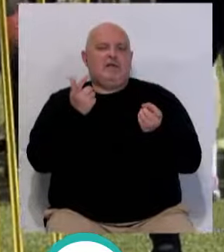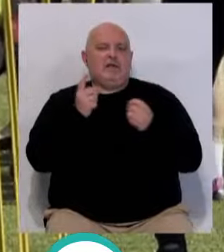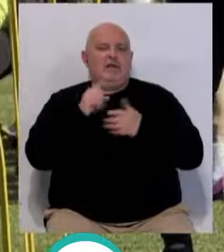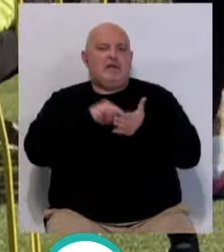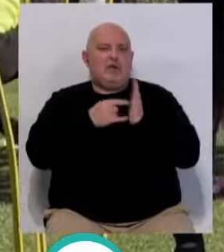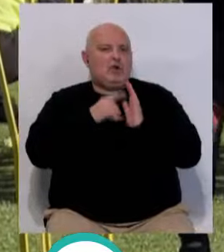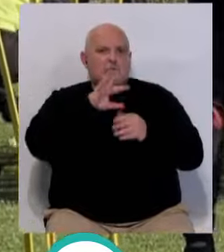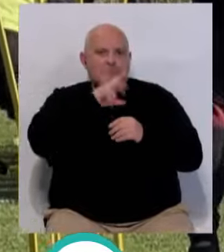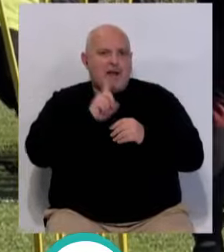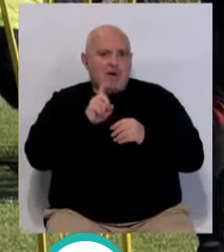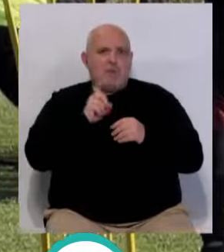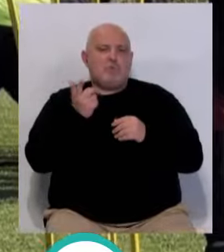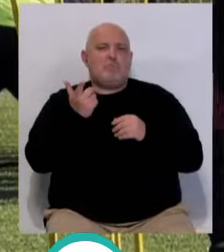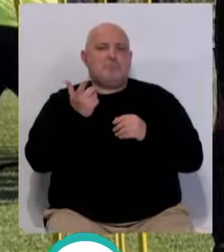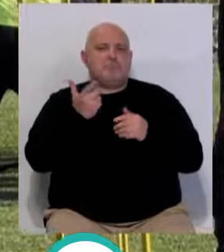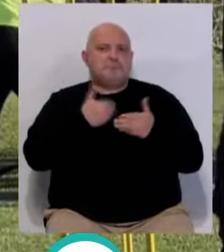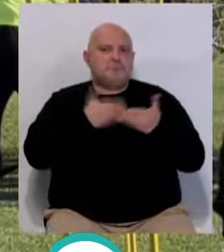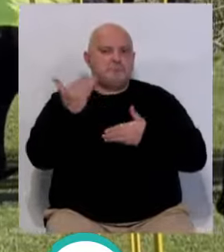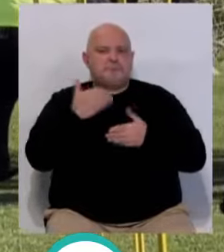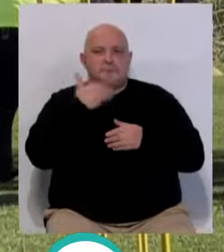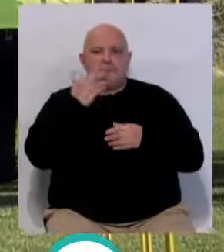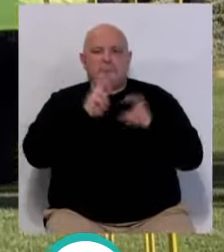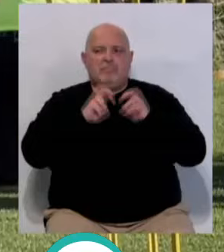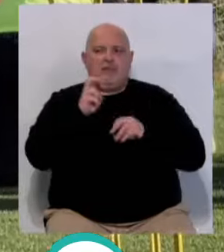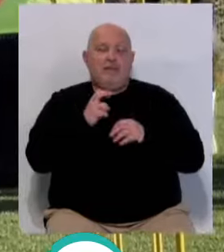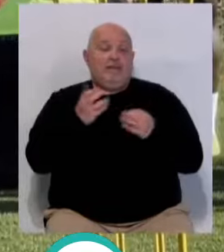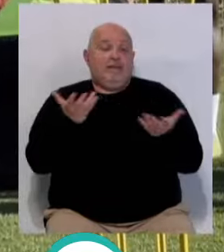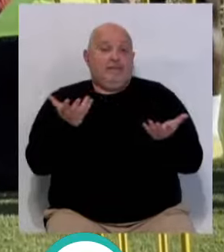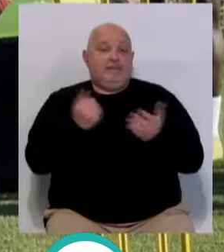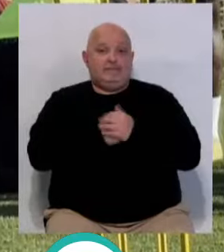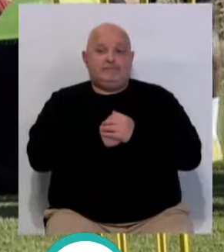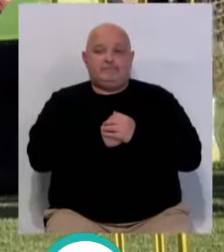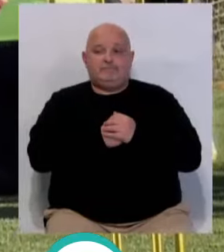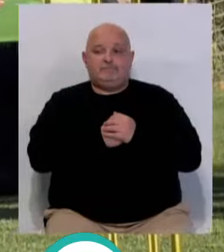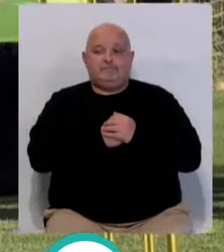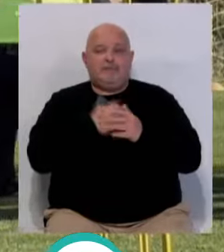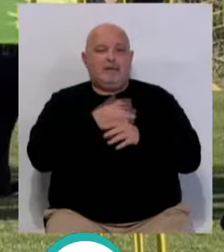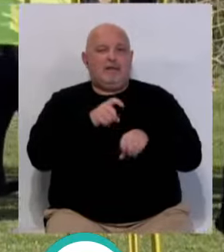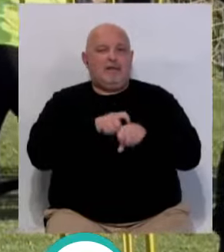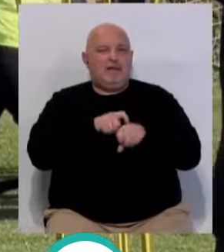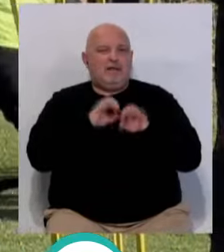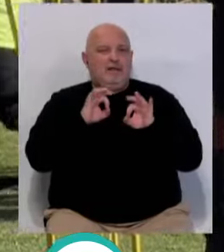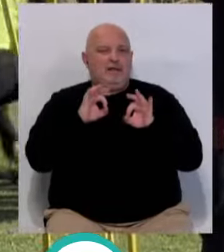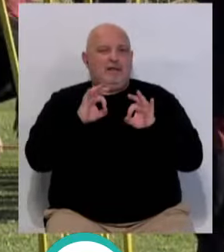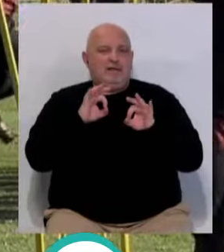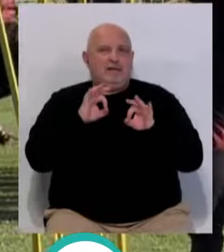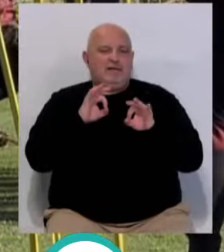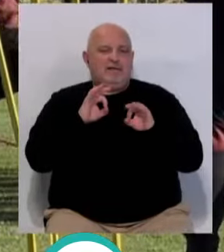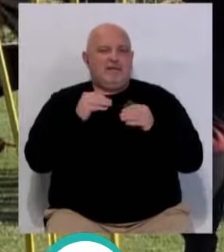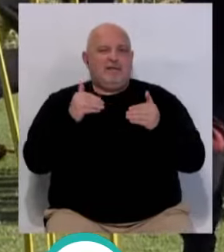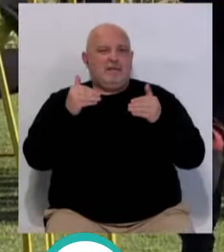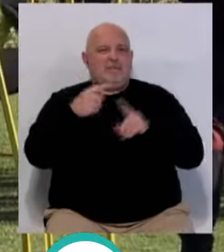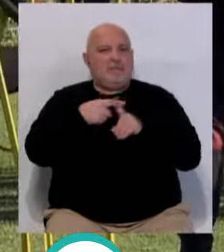es malo es rematador va pero claro un futbolista que jugando en prácticamente delantero media punta